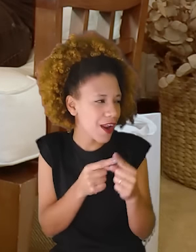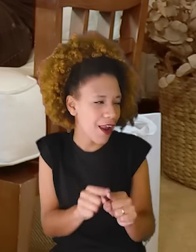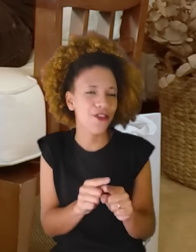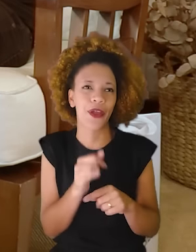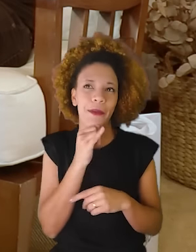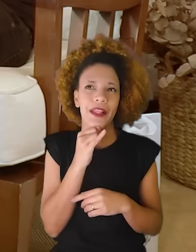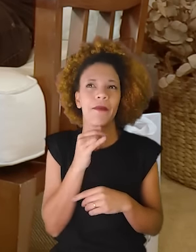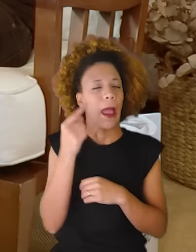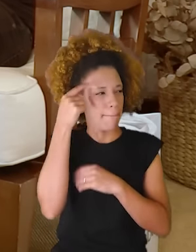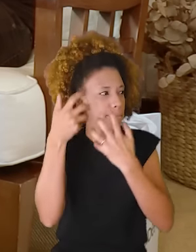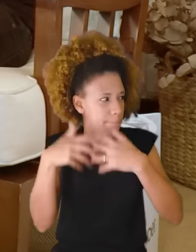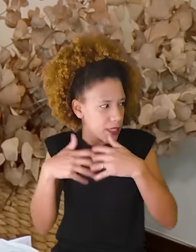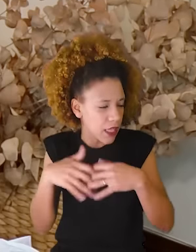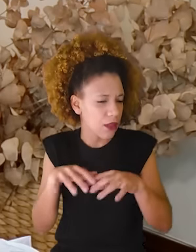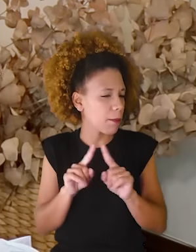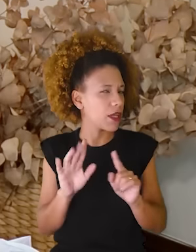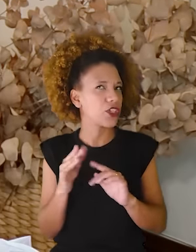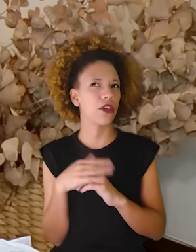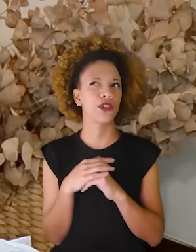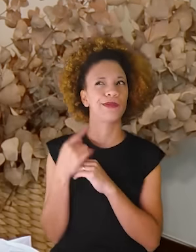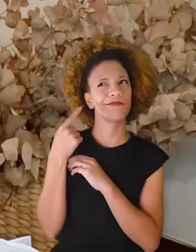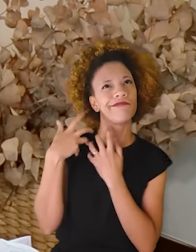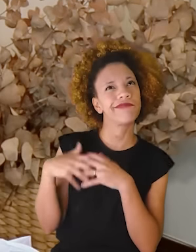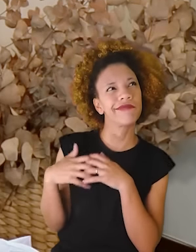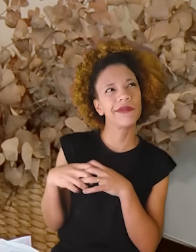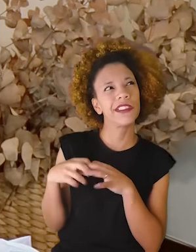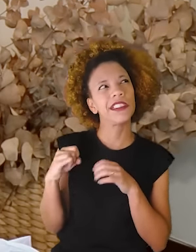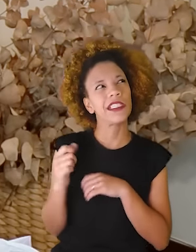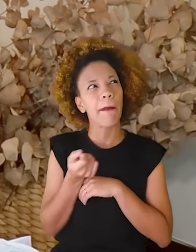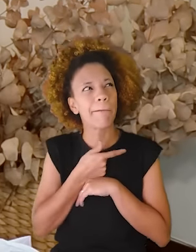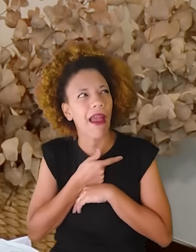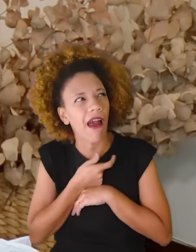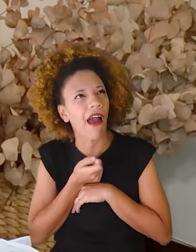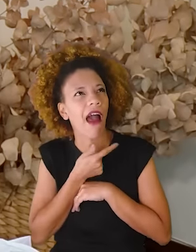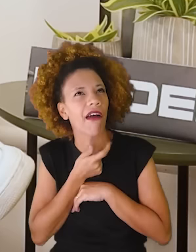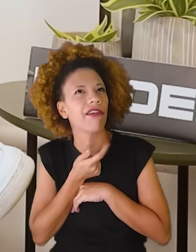faz é pensada tal mas tu já ficou nessa noia do tipo cara is essa piada cansar é então é o que eu